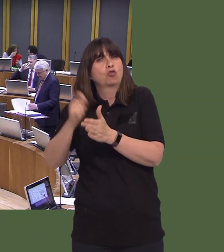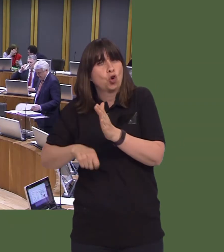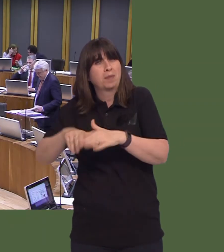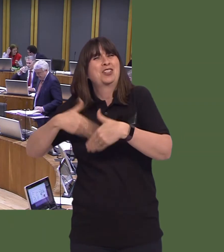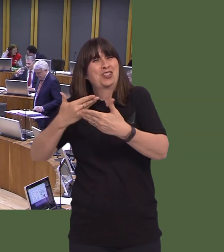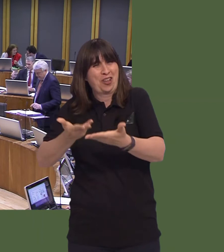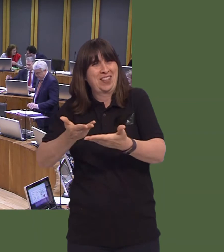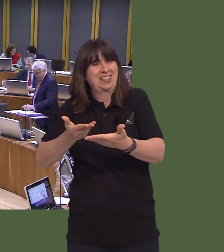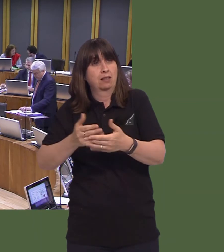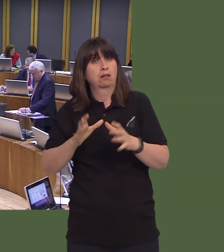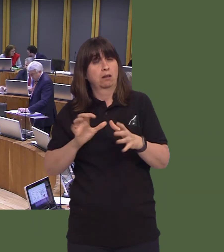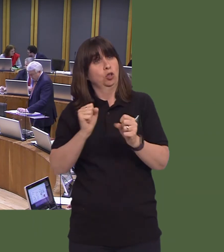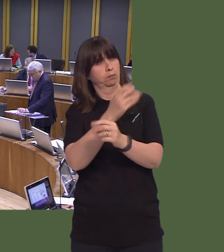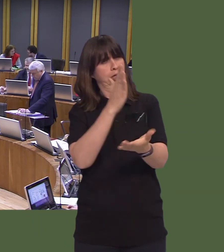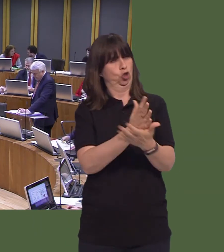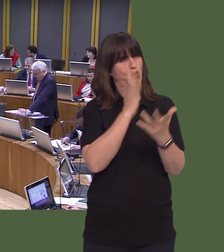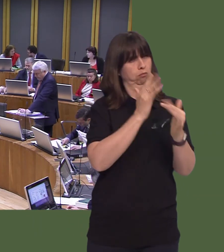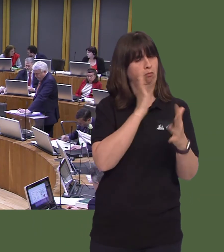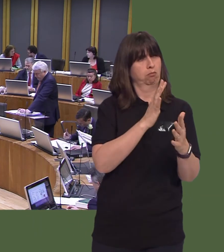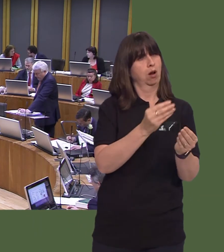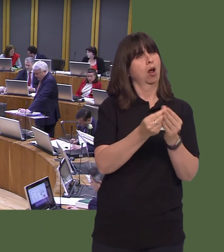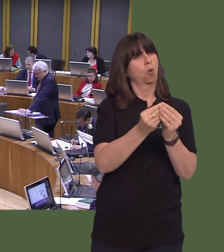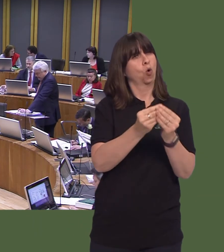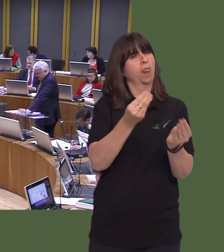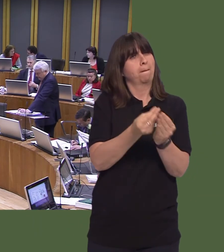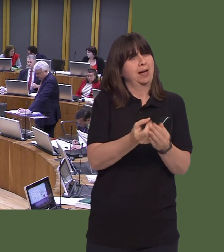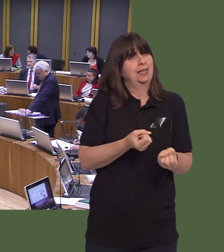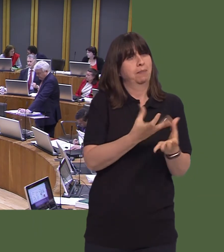GIG Cymru, er mwyn sicrhau cydymffurfiaeth a gwerth am arian.